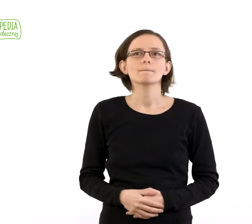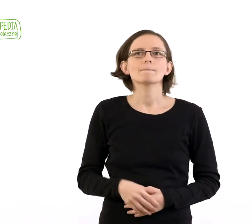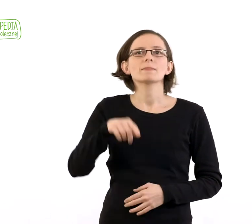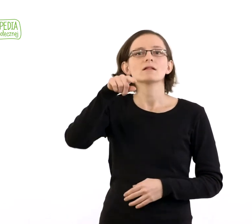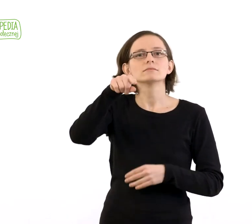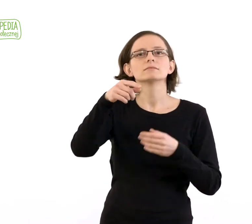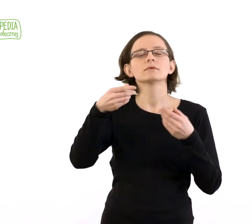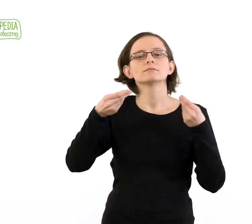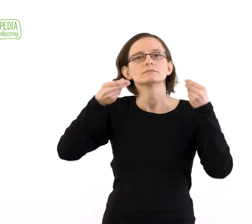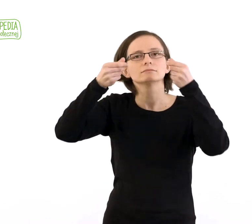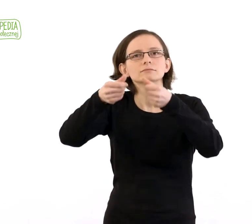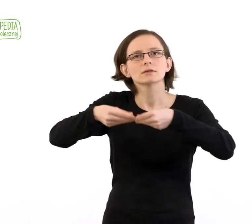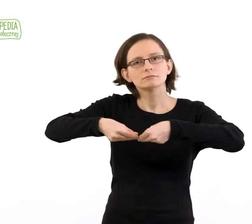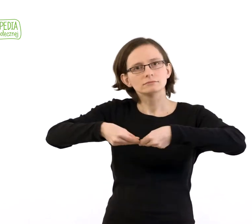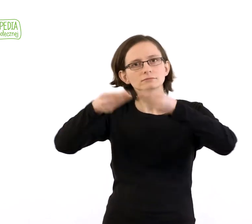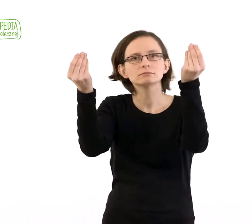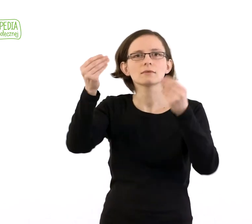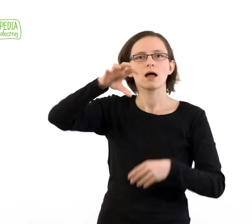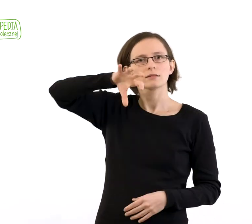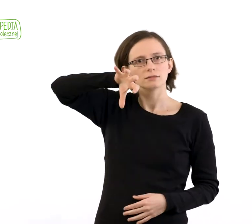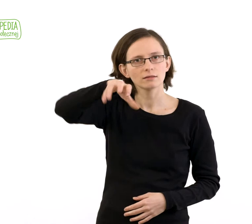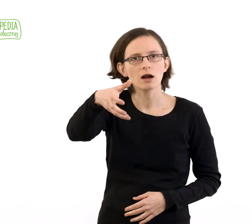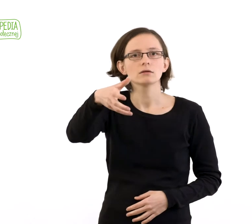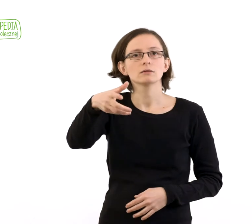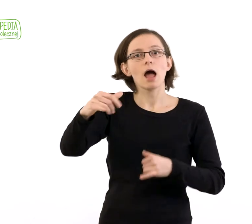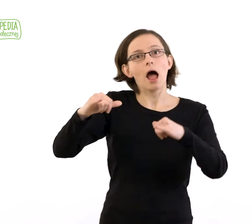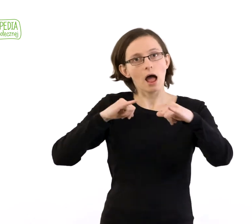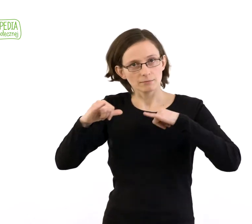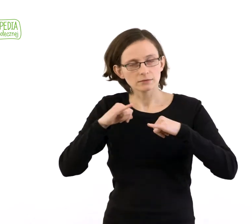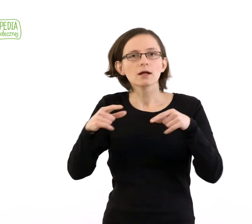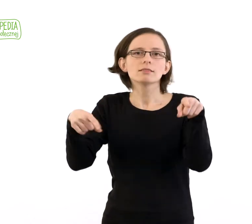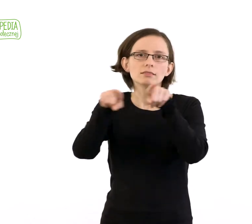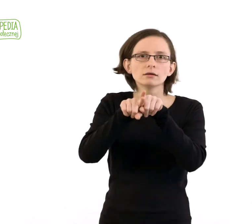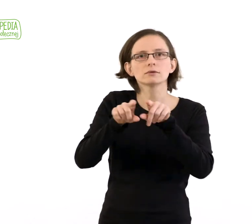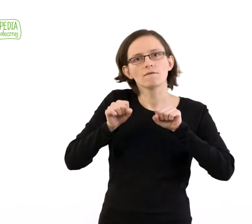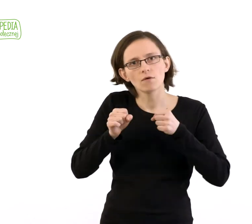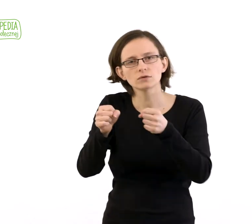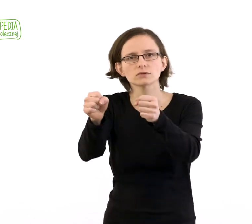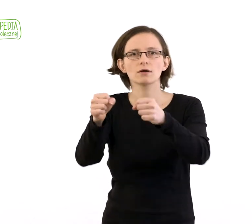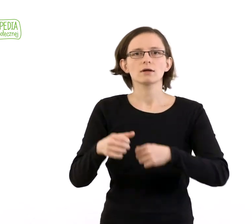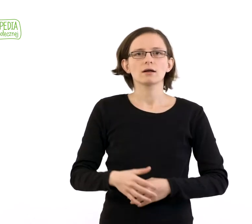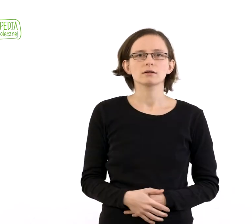wspieranie rozwoju regionów określonych nie tylko administracyjnie, ale powiązanych funkcjonalnie.